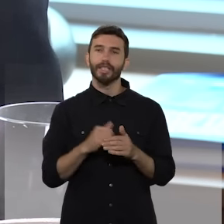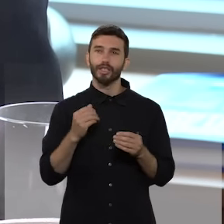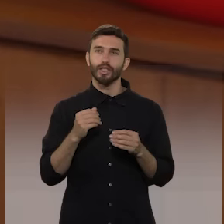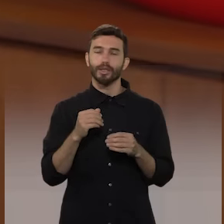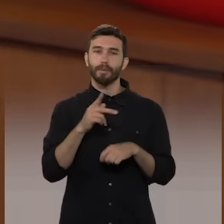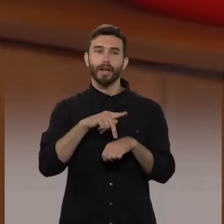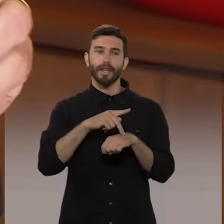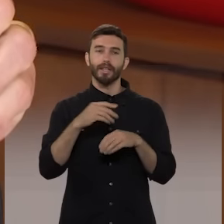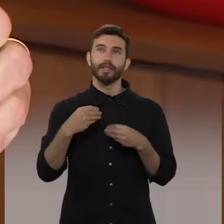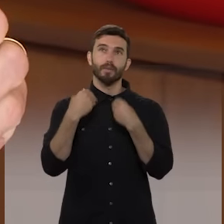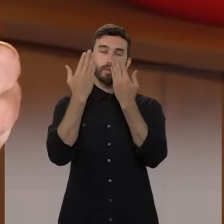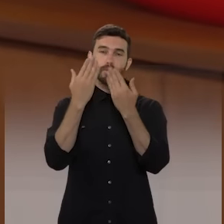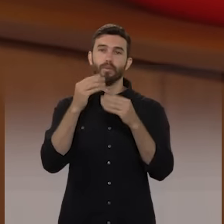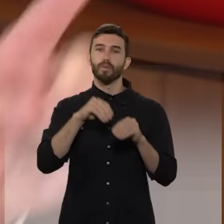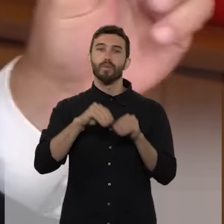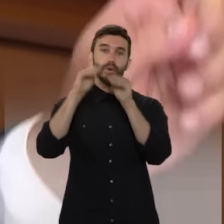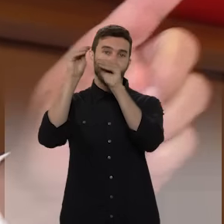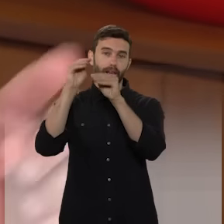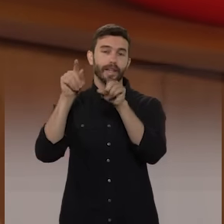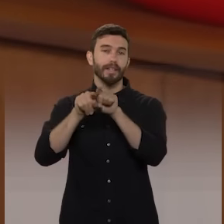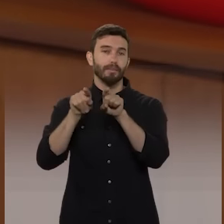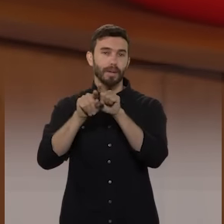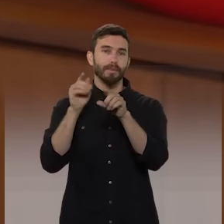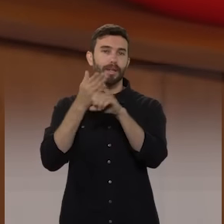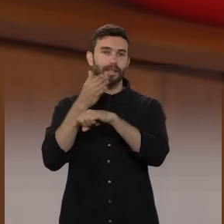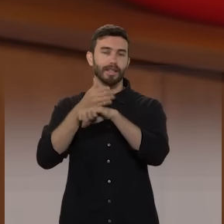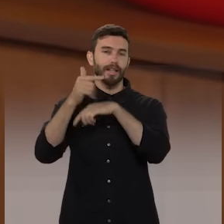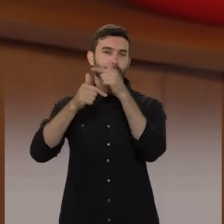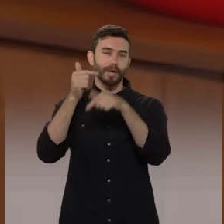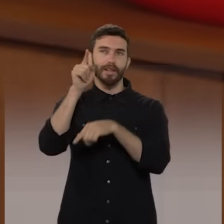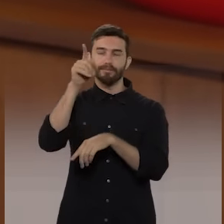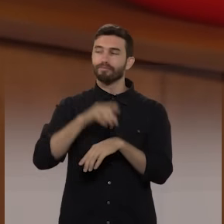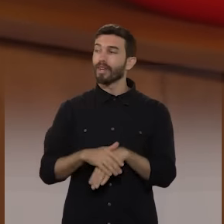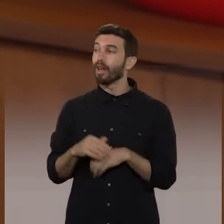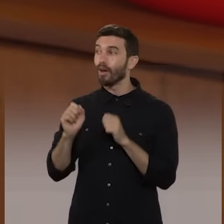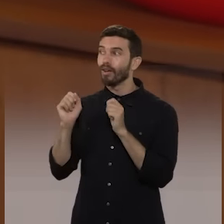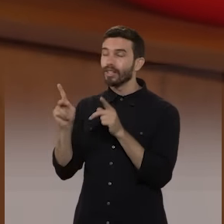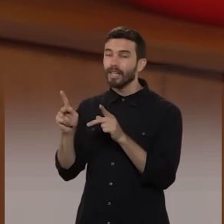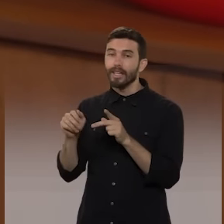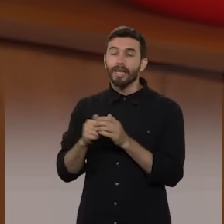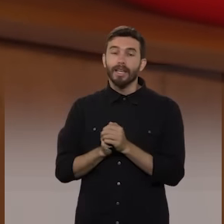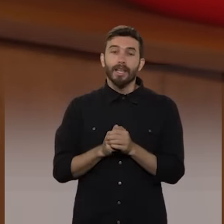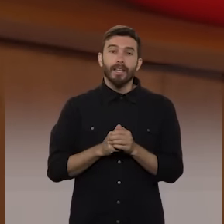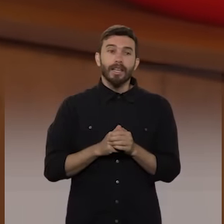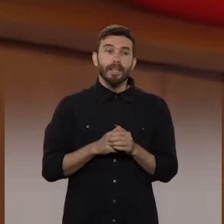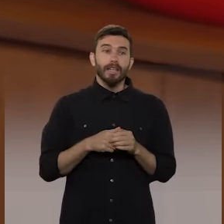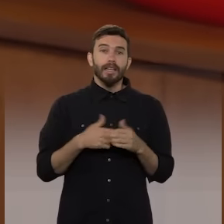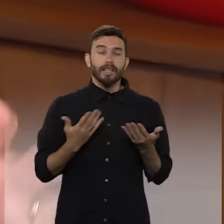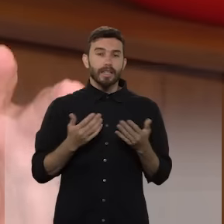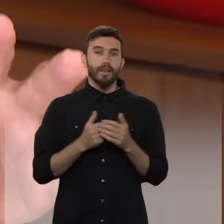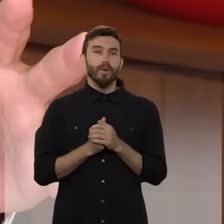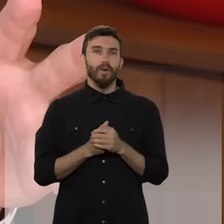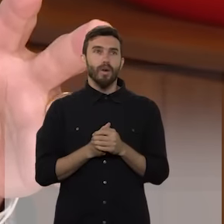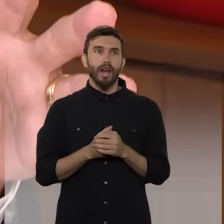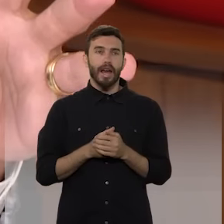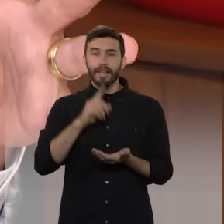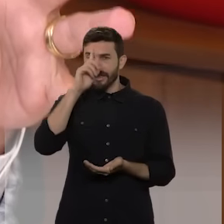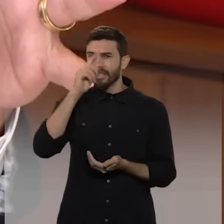Vou começar pelo Emerson e chego aqui. A decisão passou por uma questão de mercado,